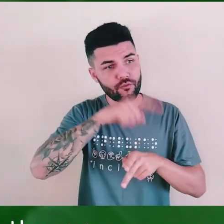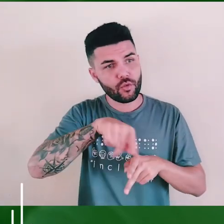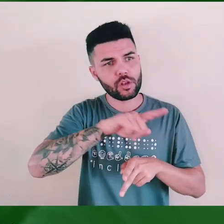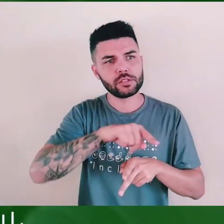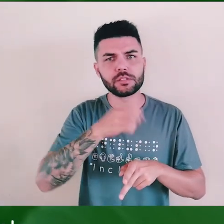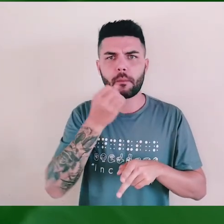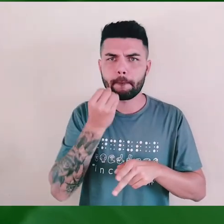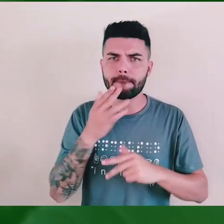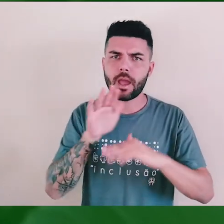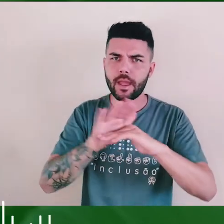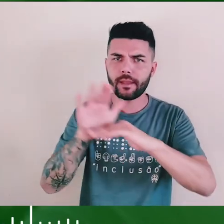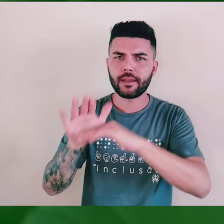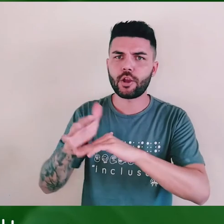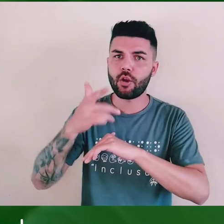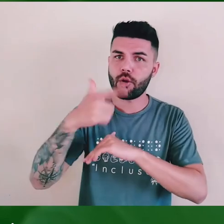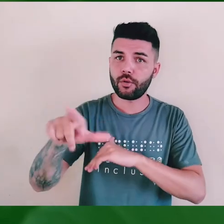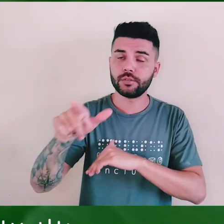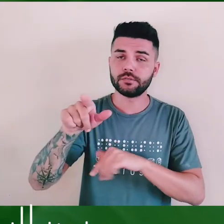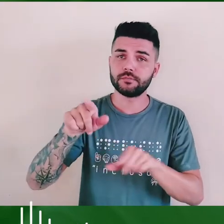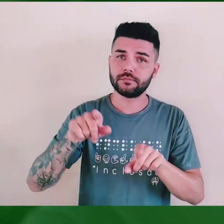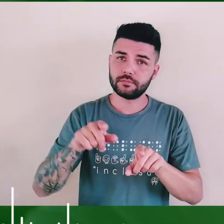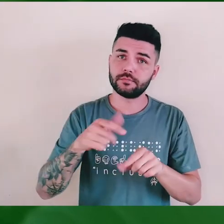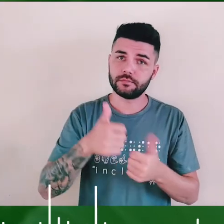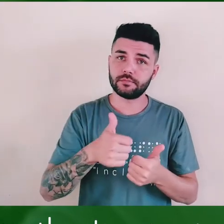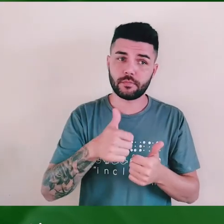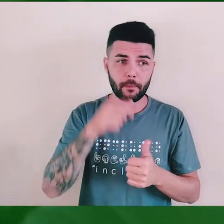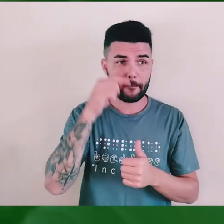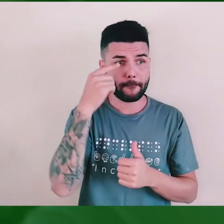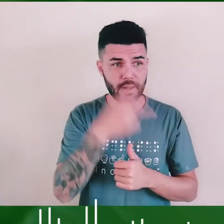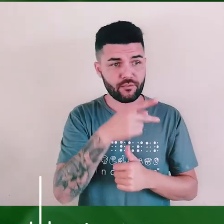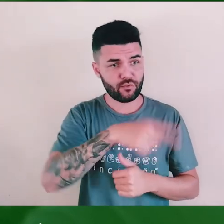para vocês mesmos, e queria já dizer que eu estou sempre a disposição dos projetos